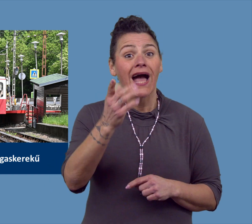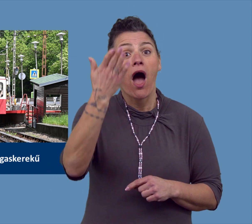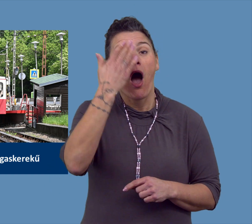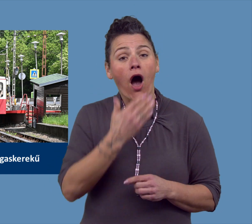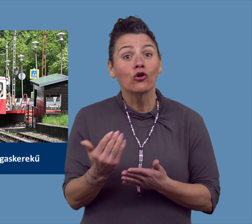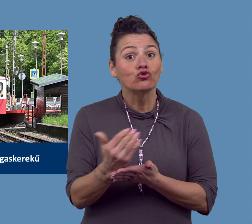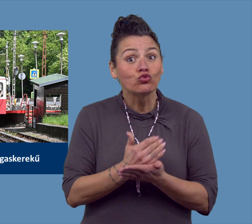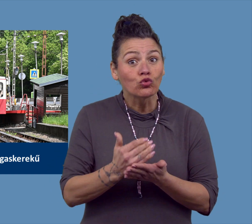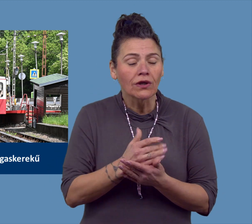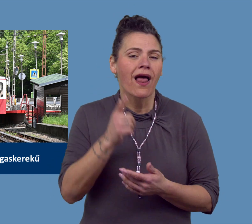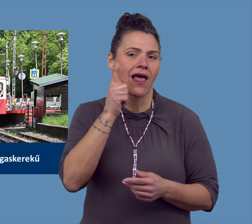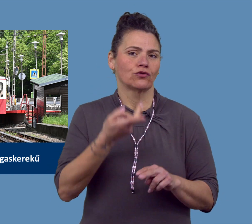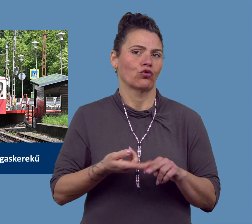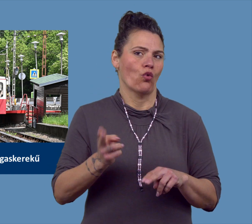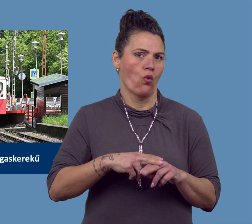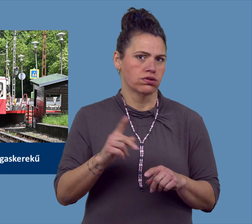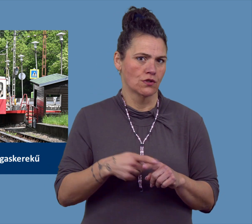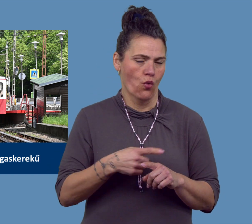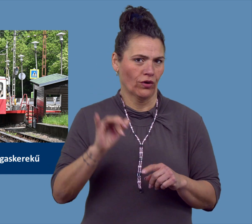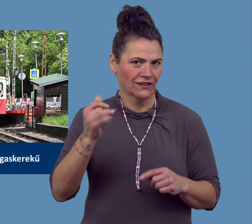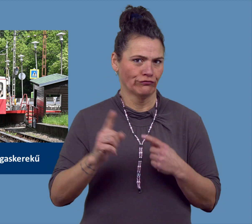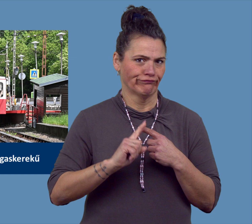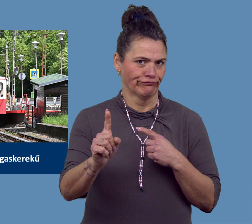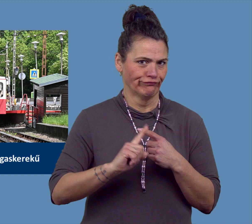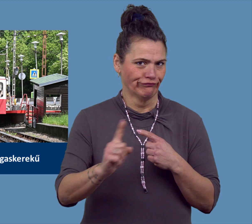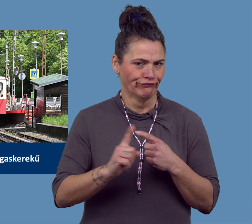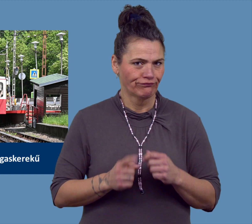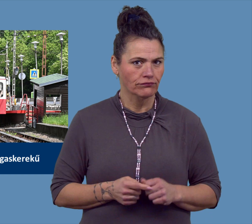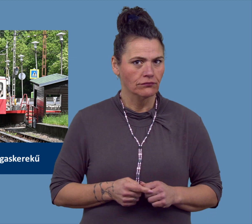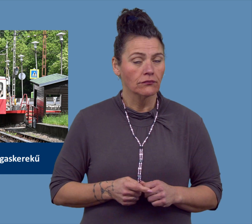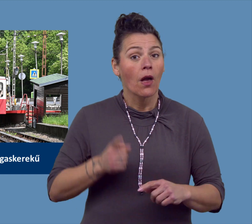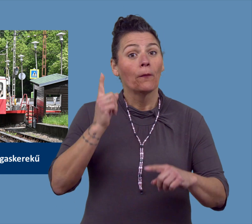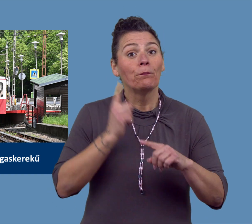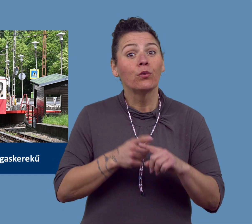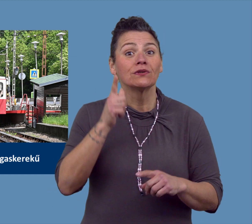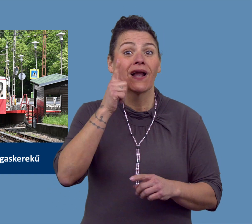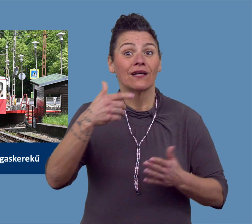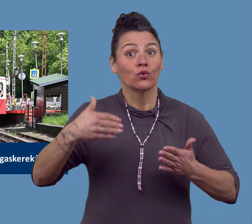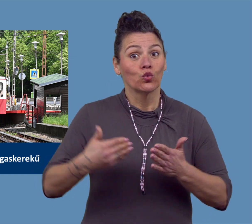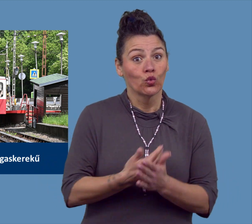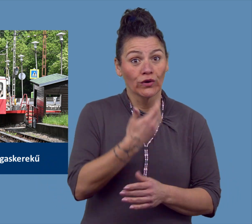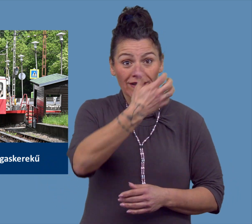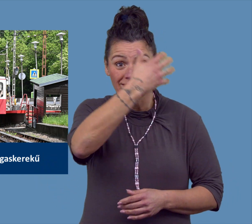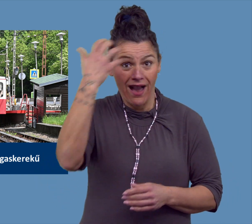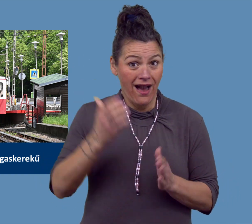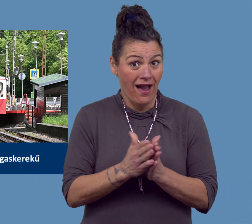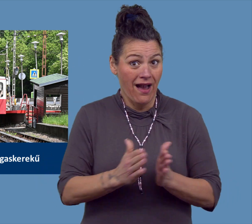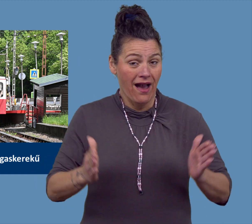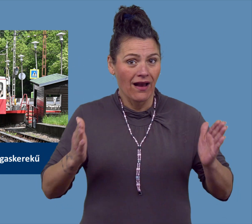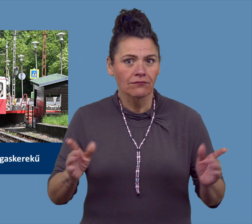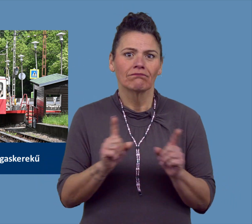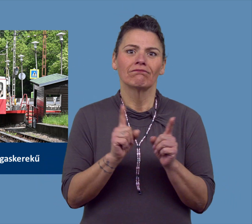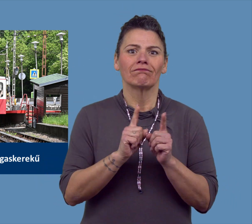de ha a nagyobb forgalom indokolja, akkor a BKK sűríti majd a járatot. Újdonságnak nevezték, hogy nyáron